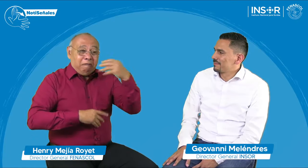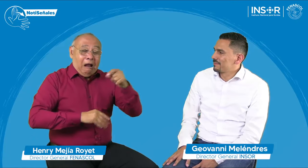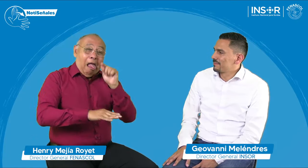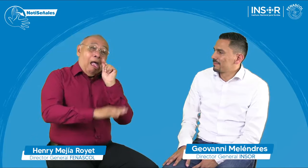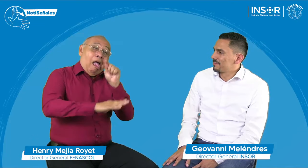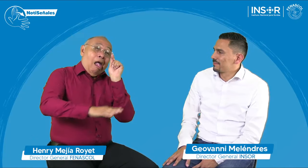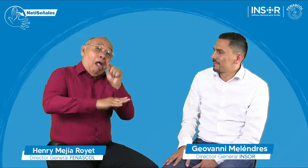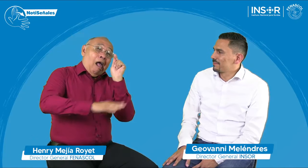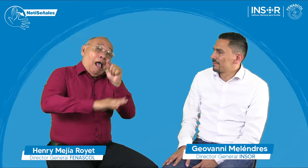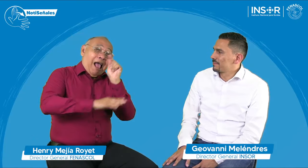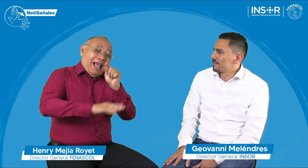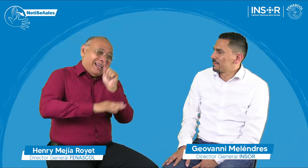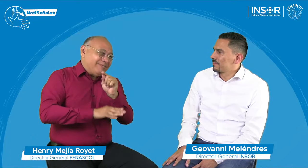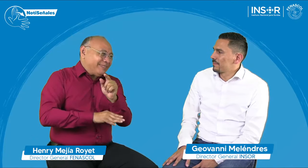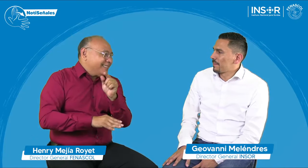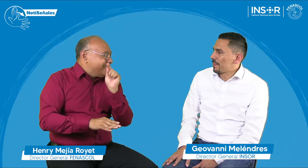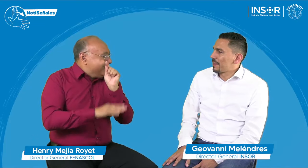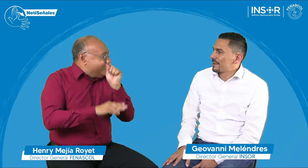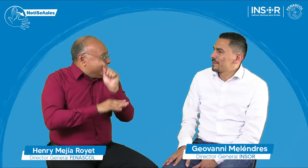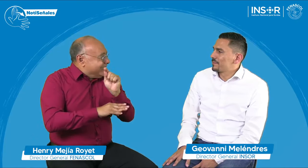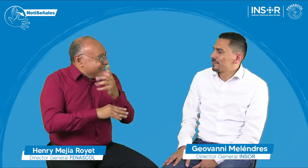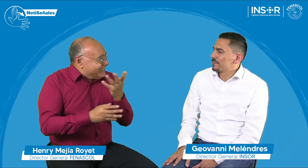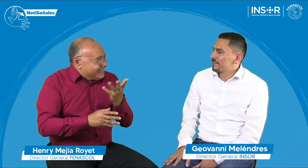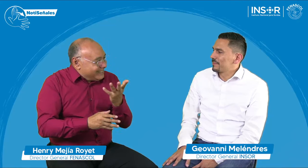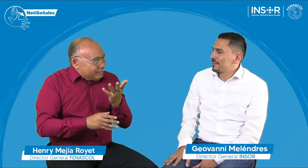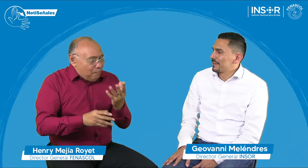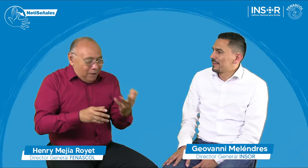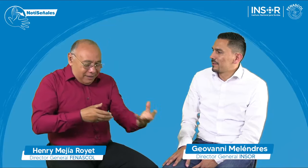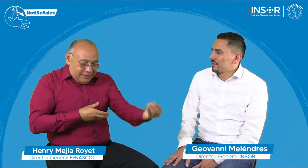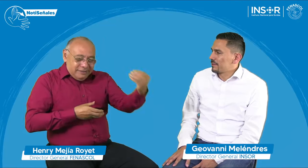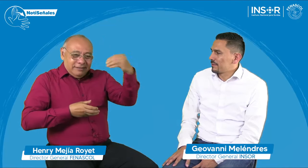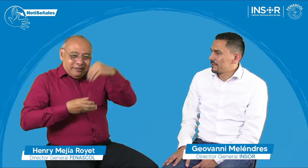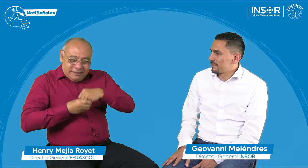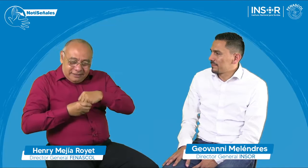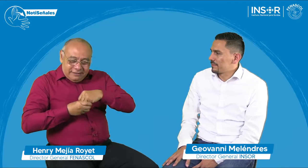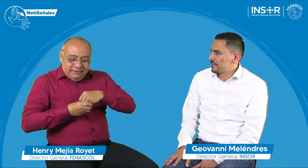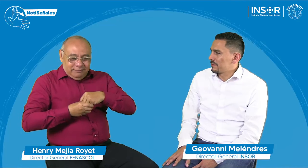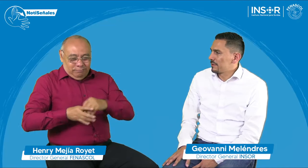de espacios para el movimiento asociativo pues nos demuestra